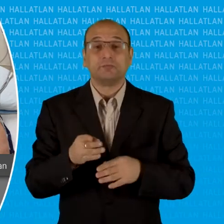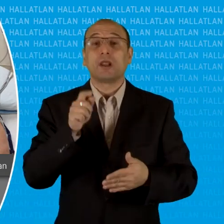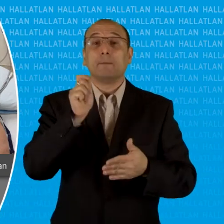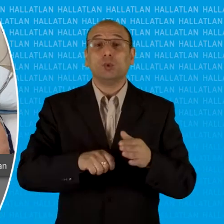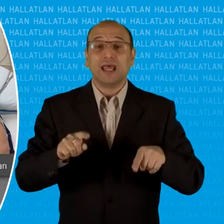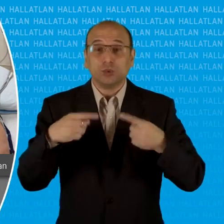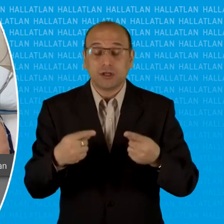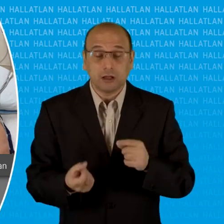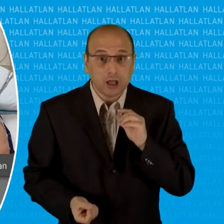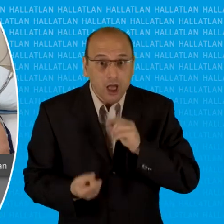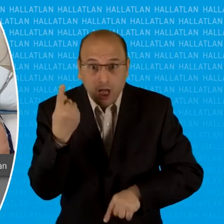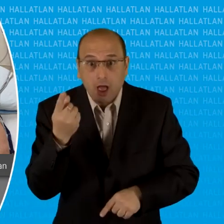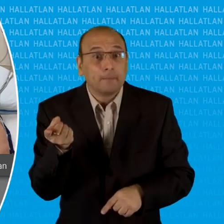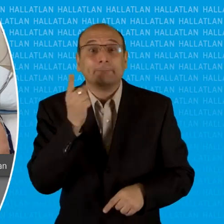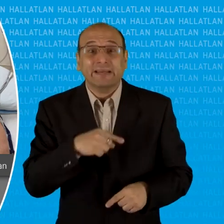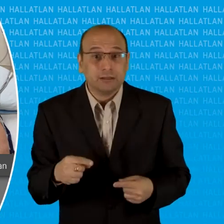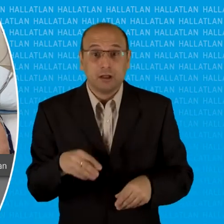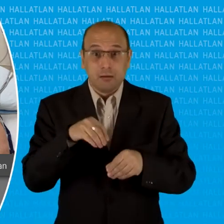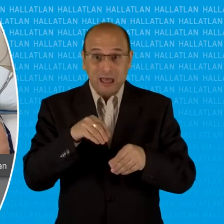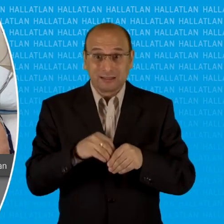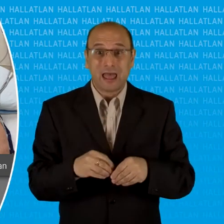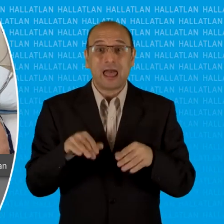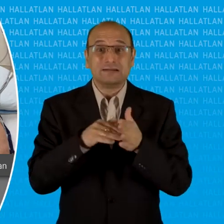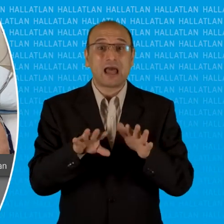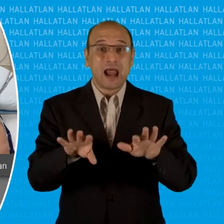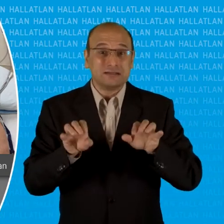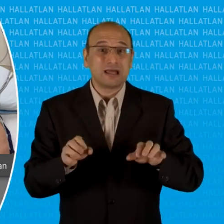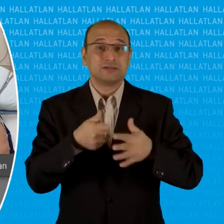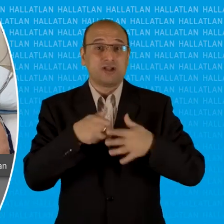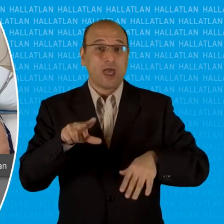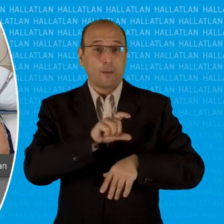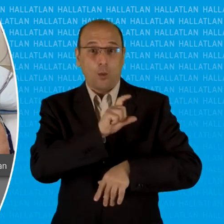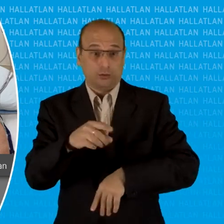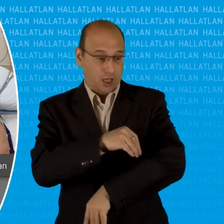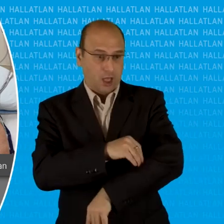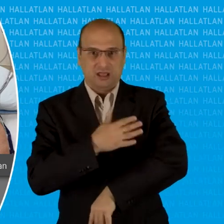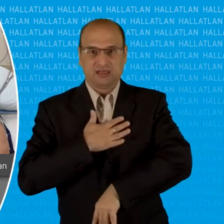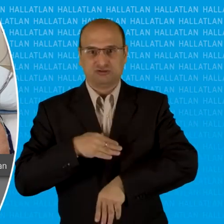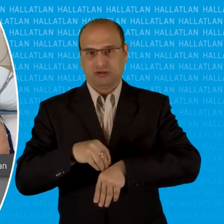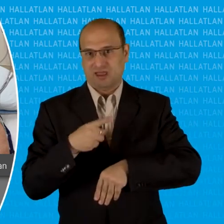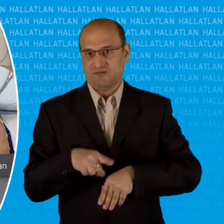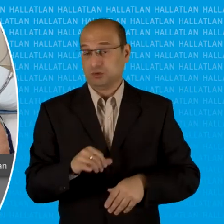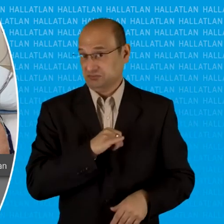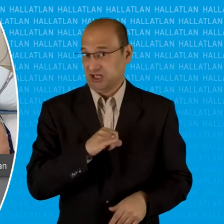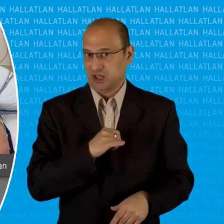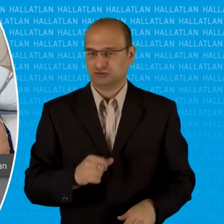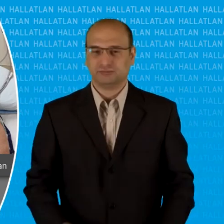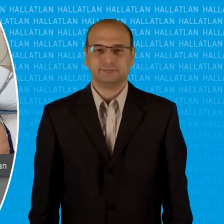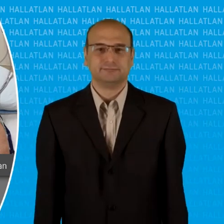A műtét után megdöbbenve tudta meg, hogy egy indexkarral a testében élt 1963 óta.